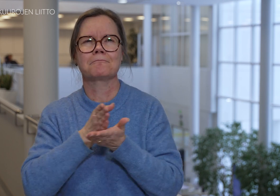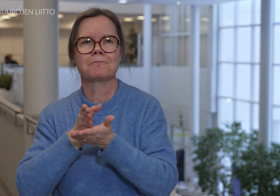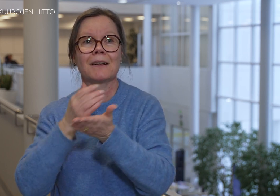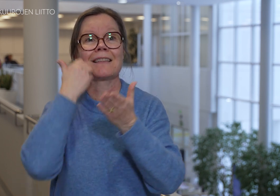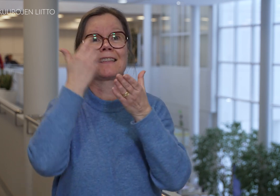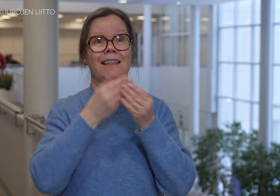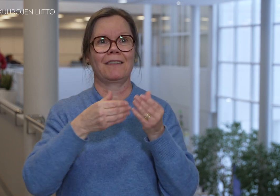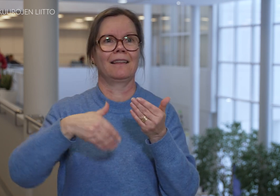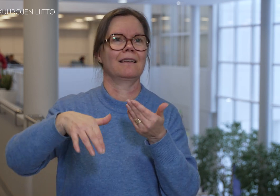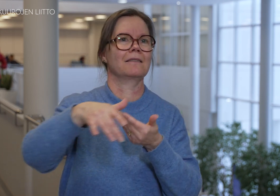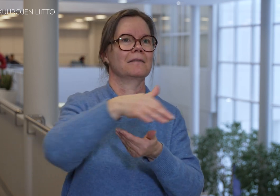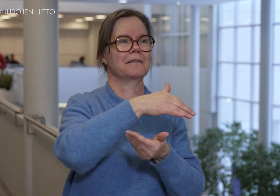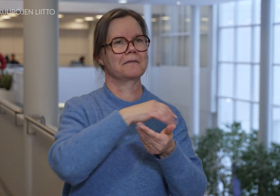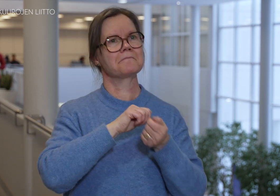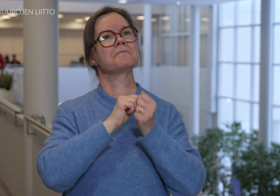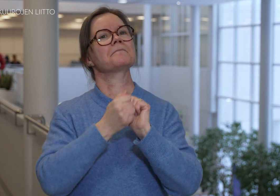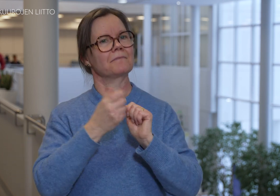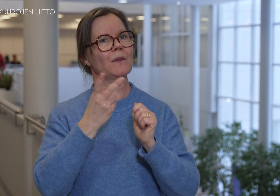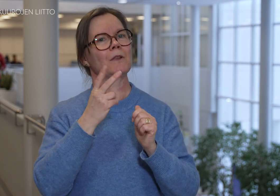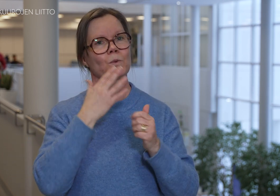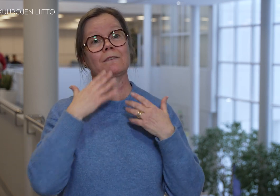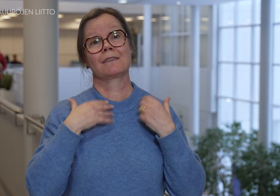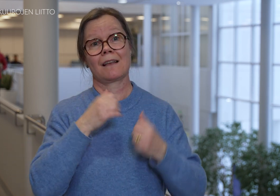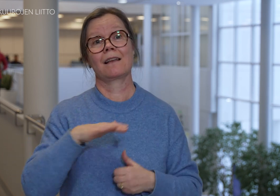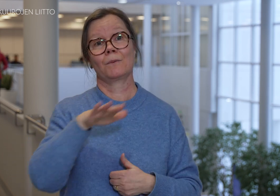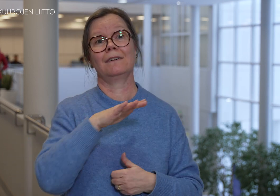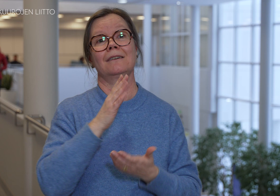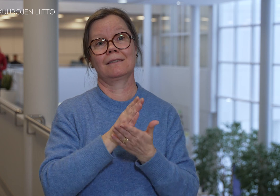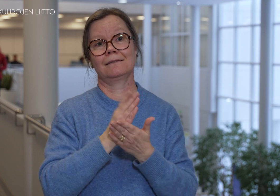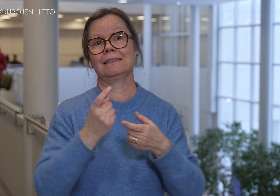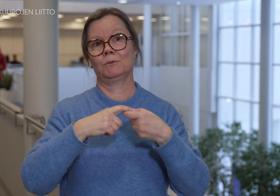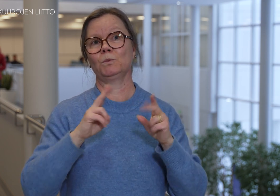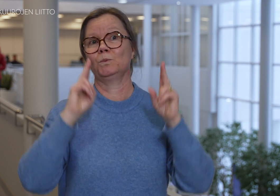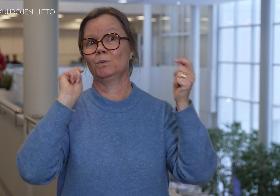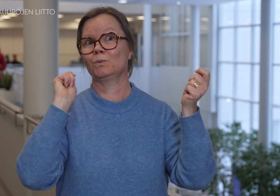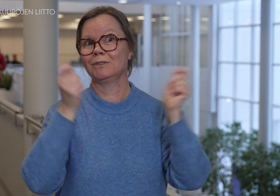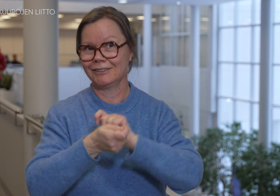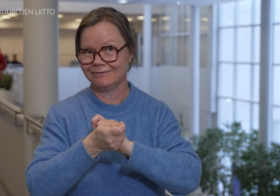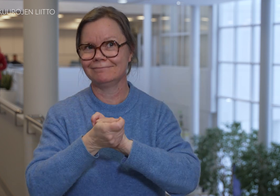Keväällä kiertueen painotus vaihtui hyvinvointialue-uudistuksiin.